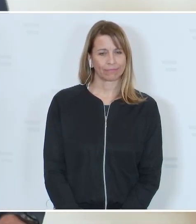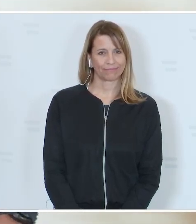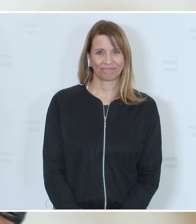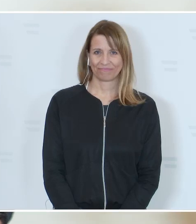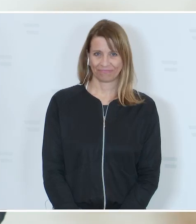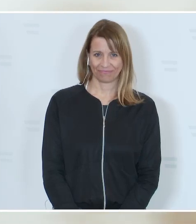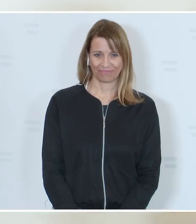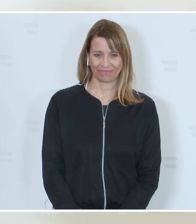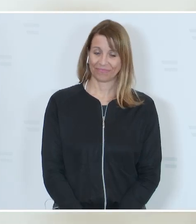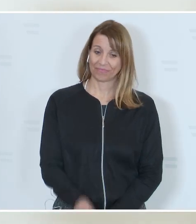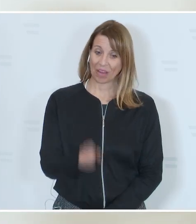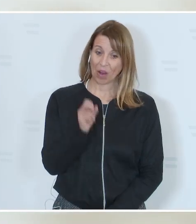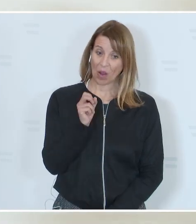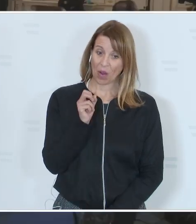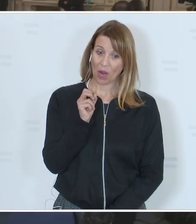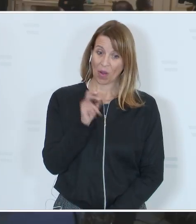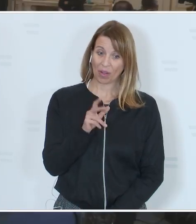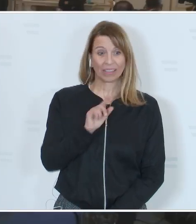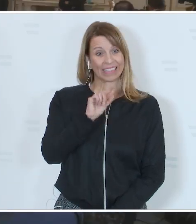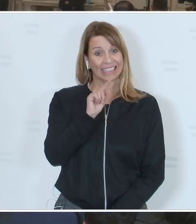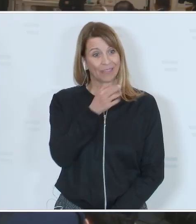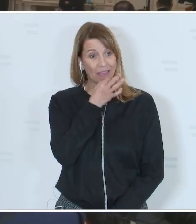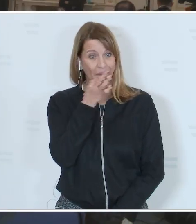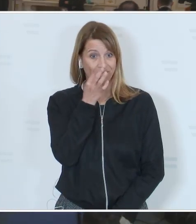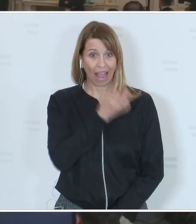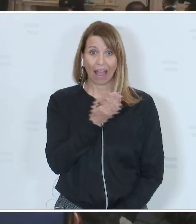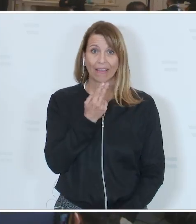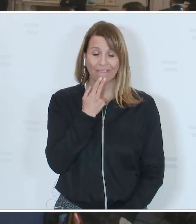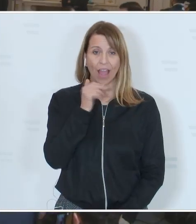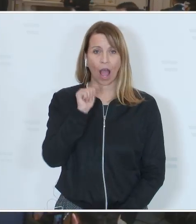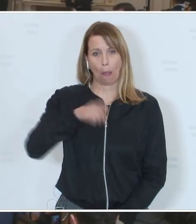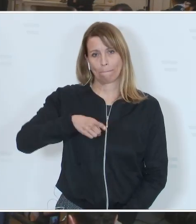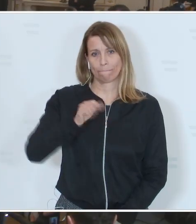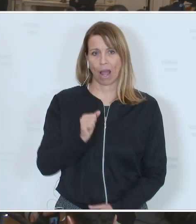Sprecherin: Ok. Und die 2. Frage, bitte die Austria Presse Agentur.